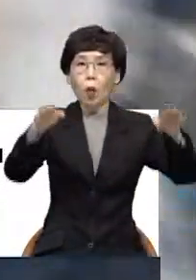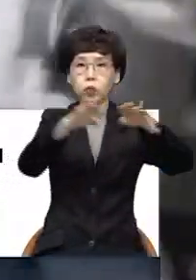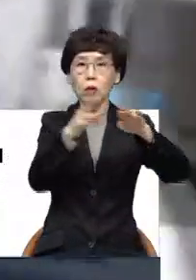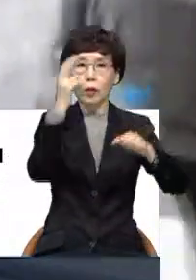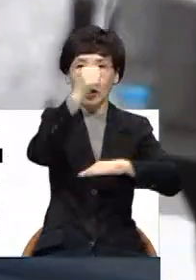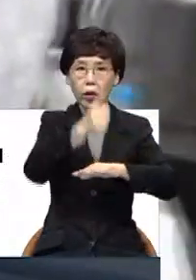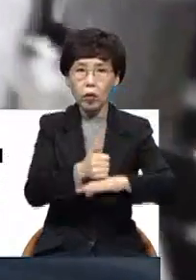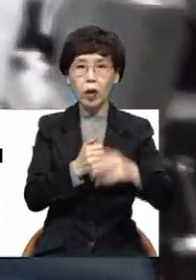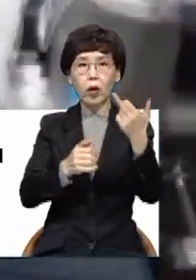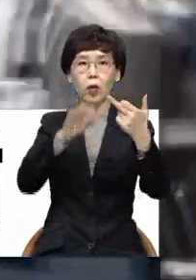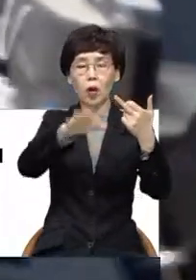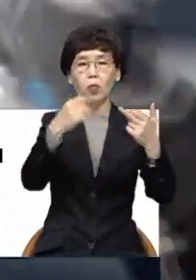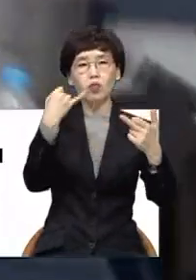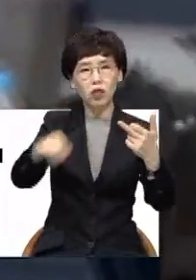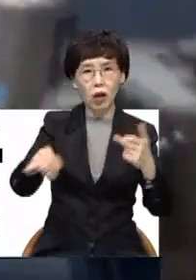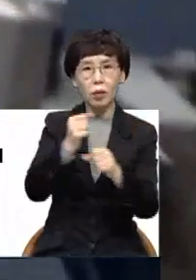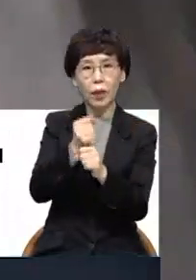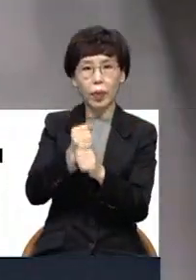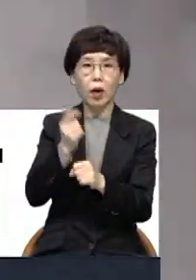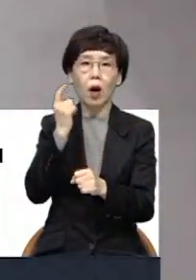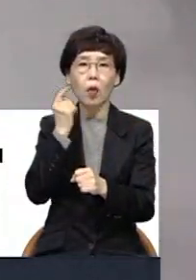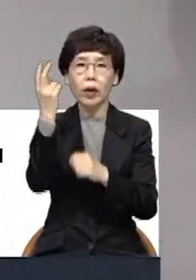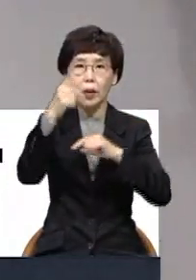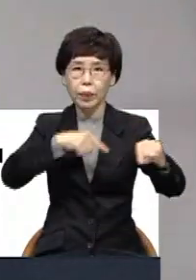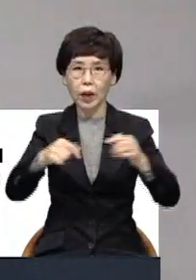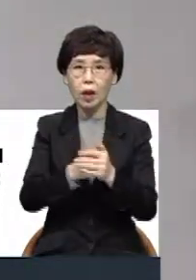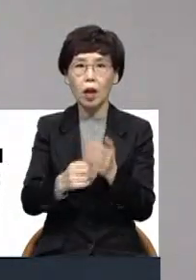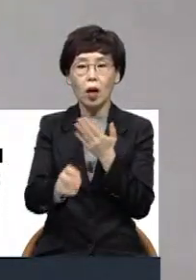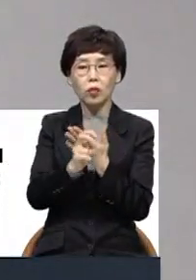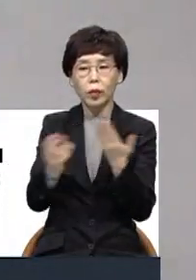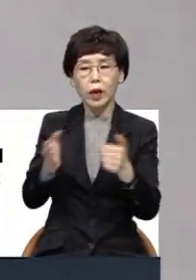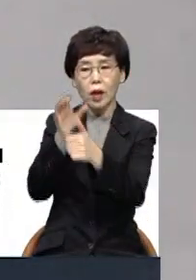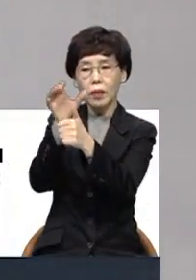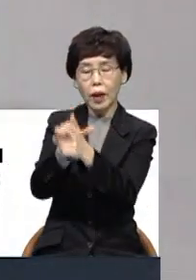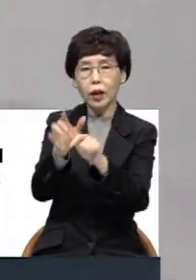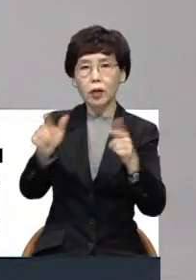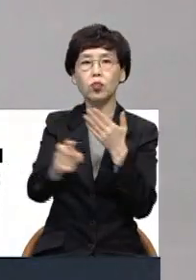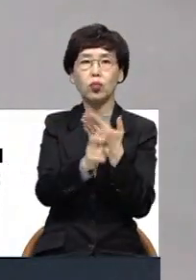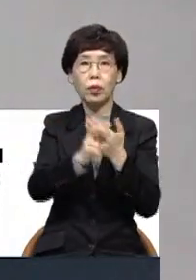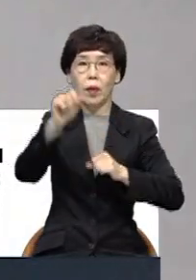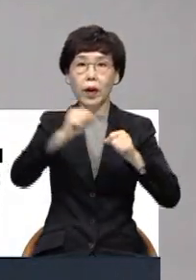불량시공, 허위감리, 불법 하도급 등 위법행위를 저지른 33개 업체를